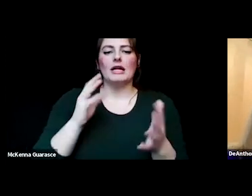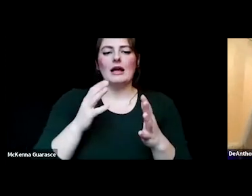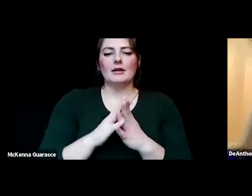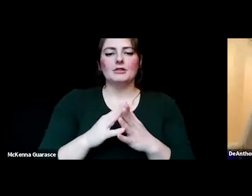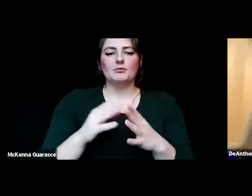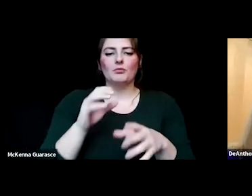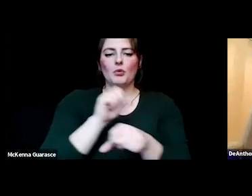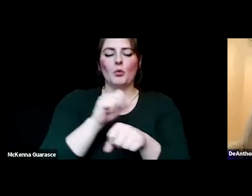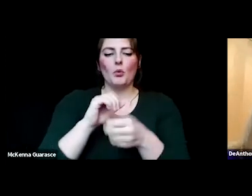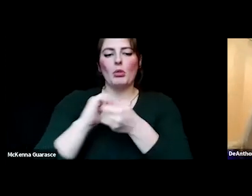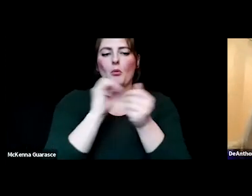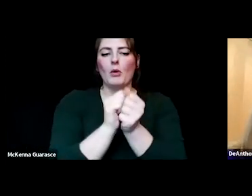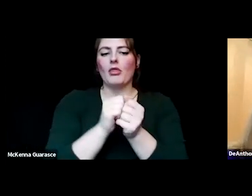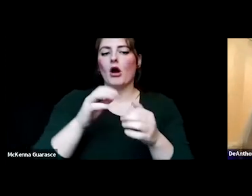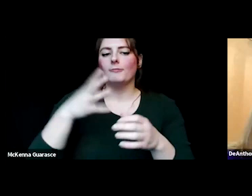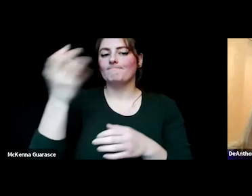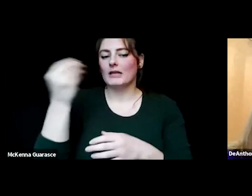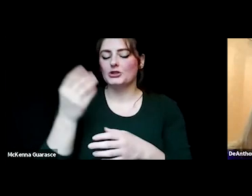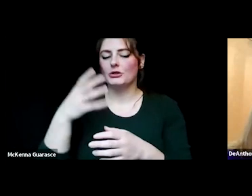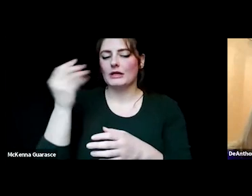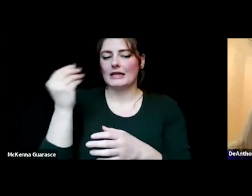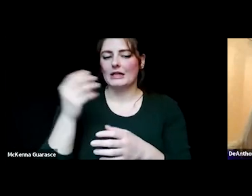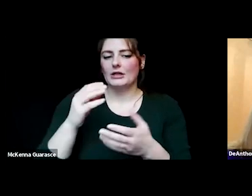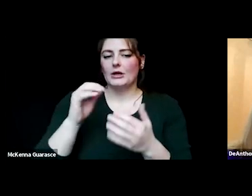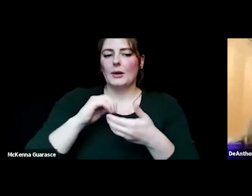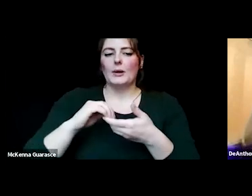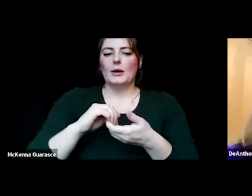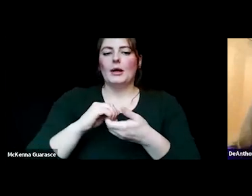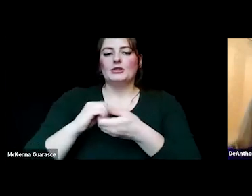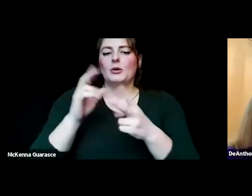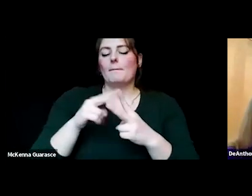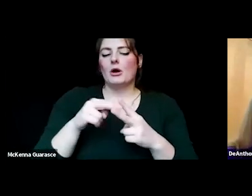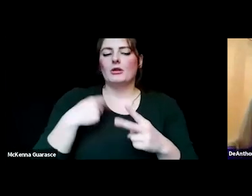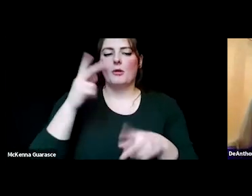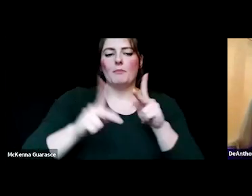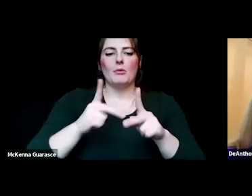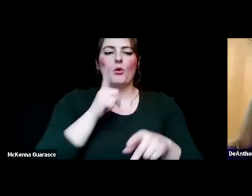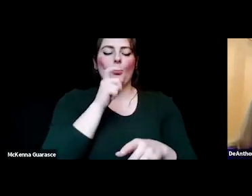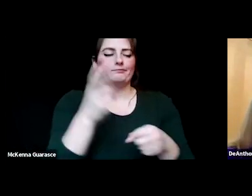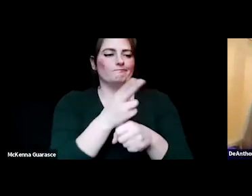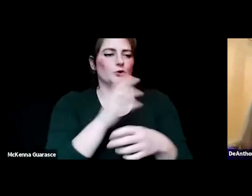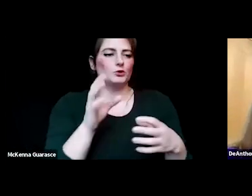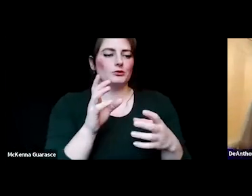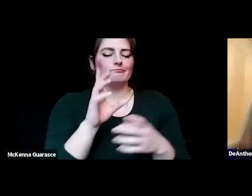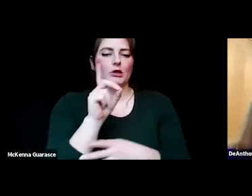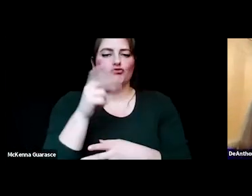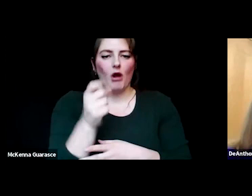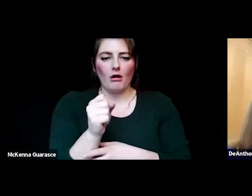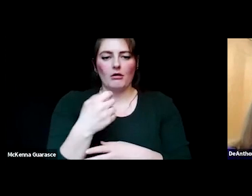para establecer conexiones con personas que usan drogas. Nuestro equipo de alcance ahora incluye tres trabajadores de salud comunitarios adicionales